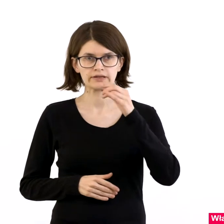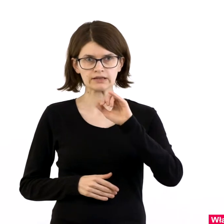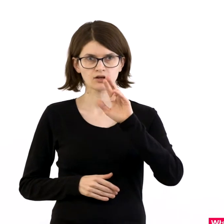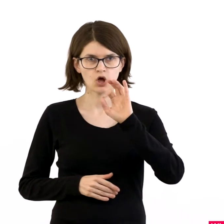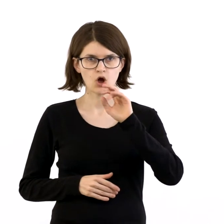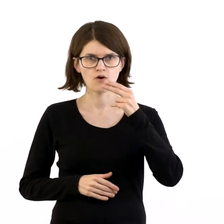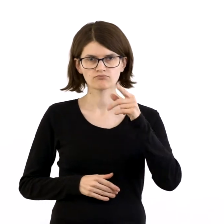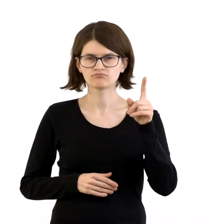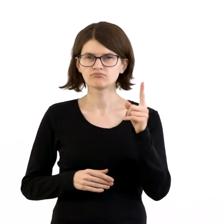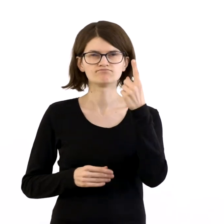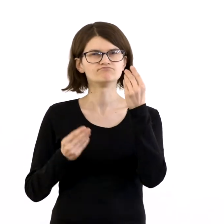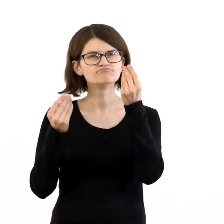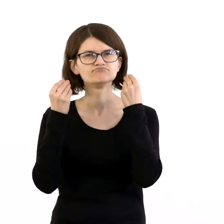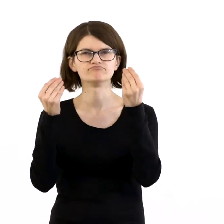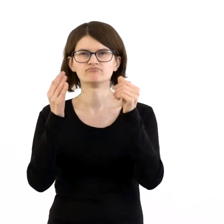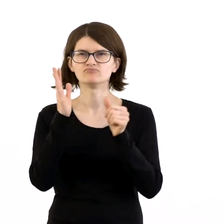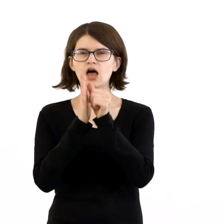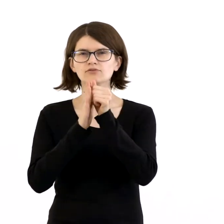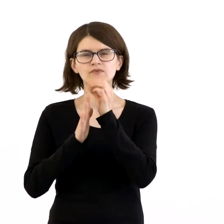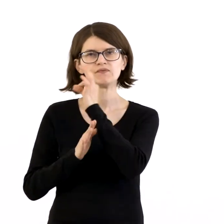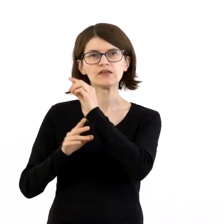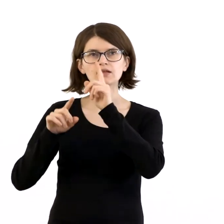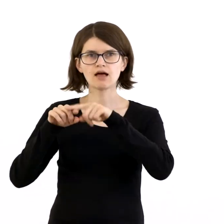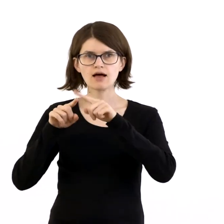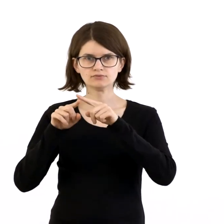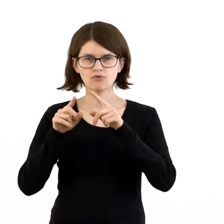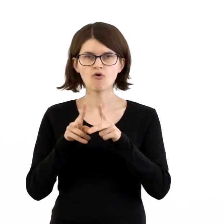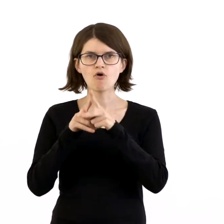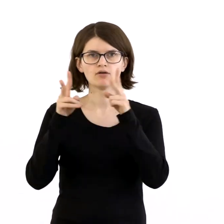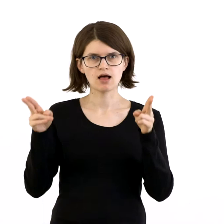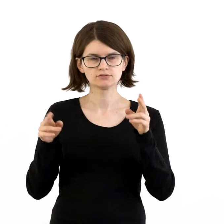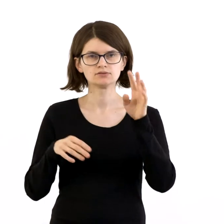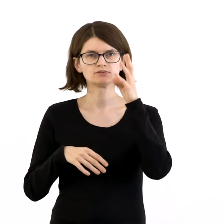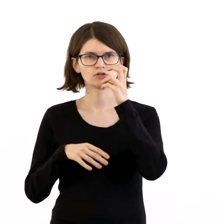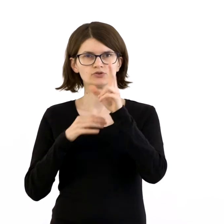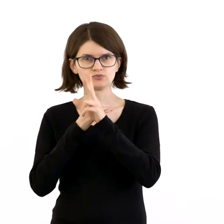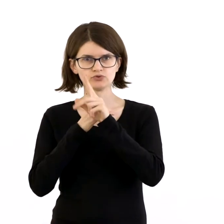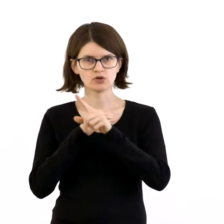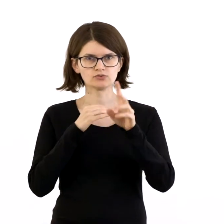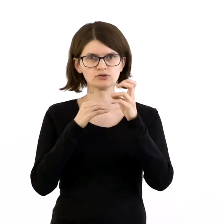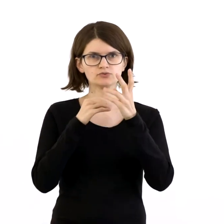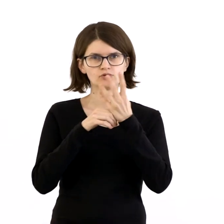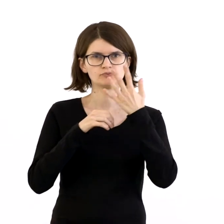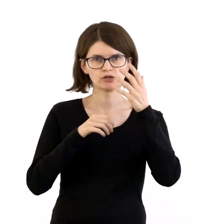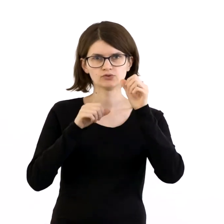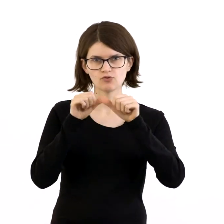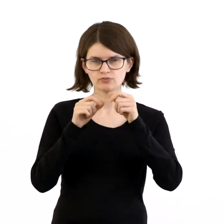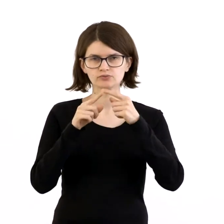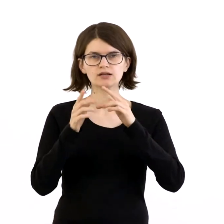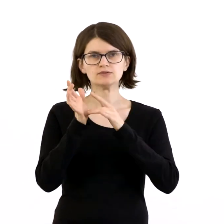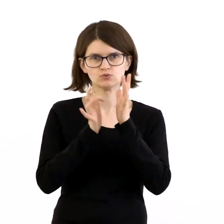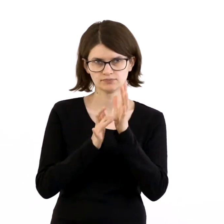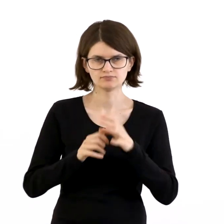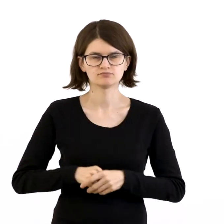Myron był jednym z najwybitniejszych rzeźbiarzy greckich, tworzący w latach 480-445 p.n.e.